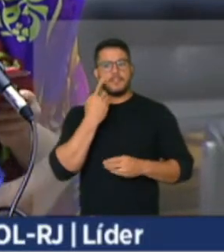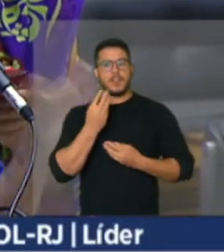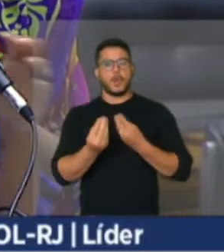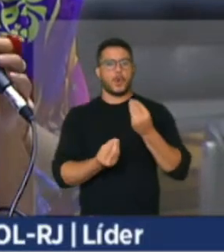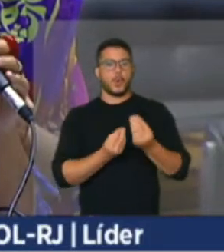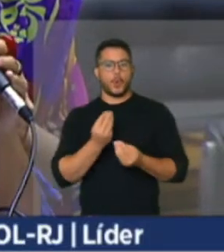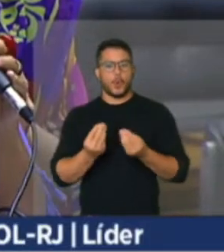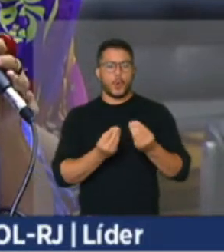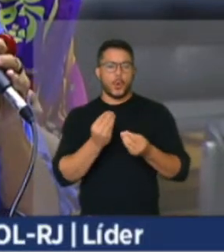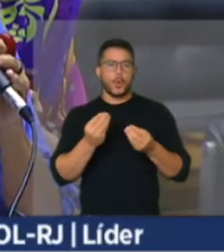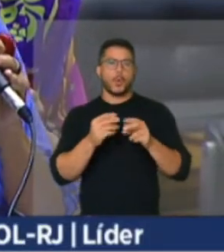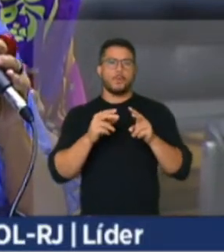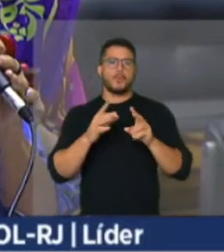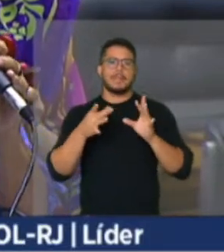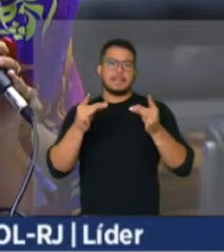VOTO SIM COM ESSAS RESSALVA E